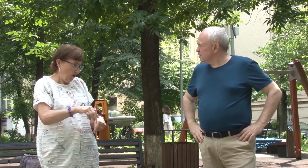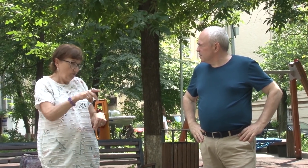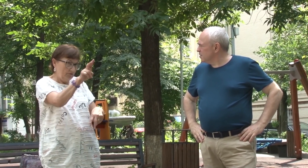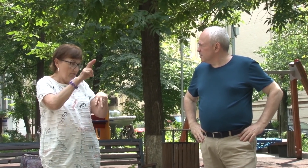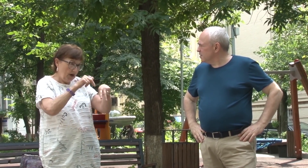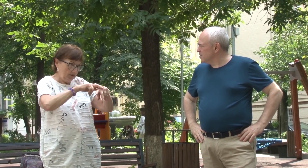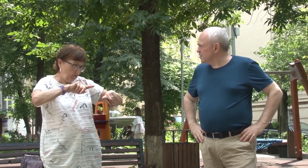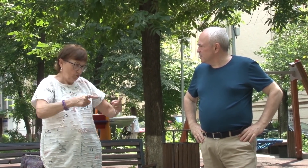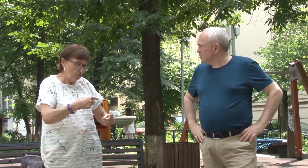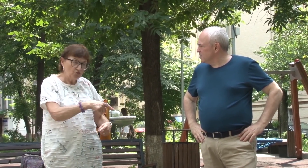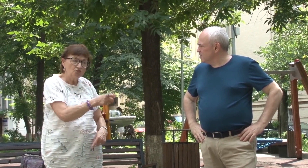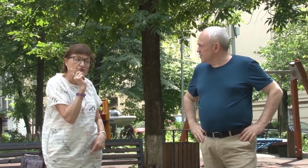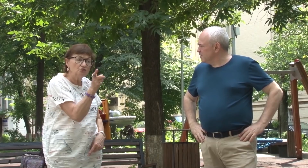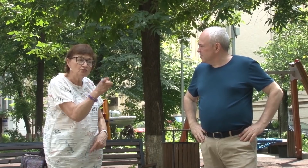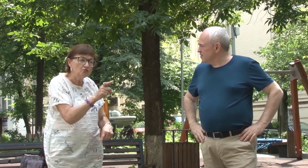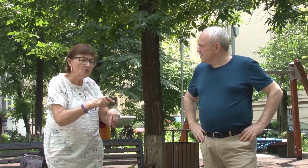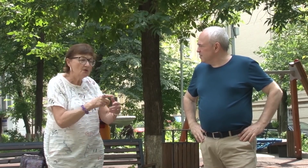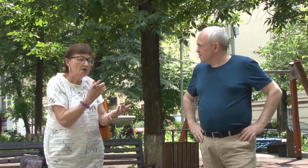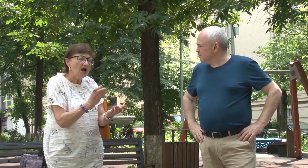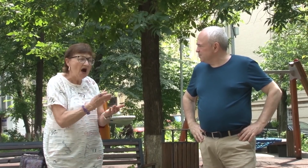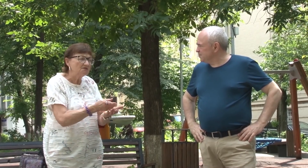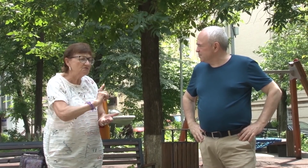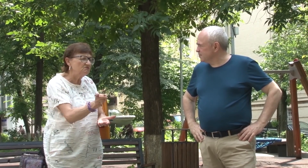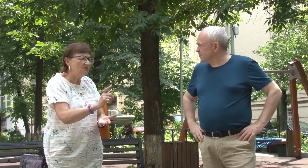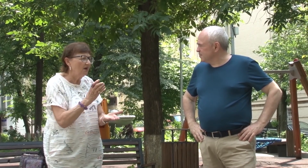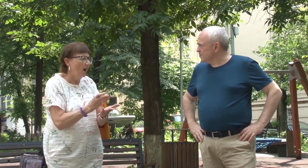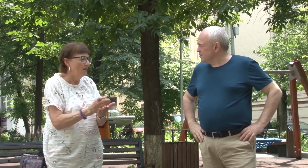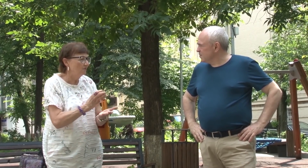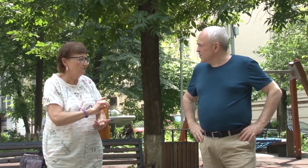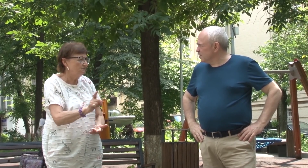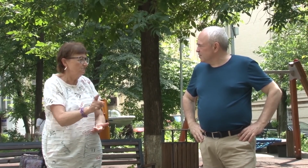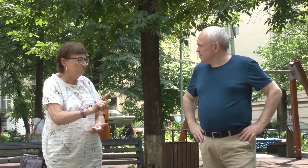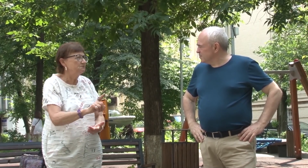ей милиционер сделал суровое внушение: никаких карт!